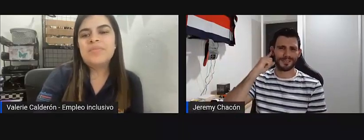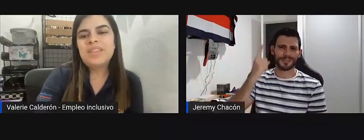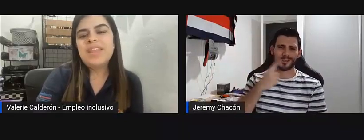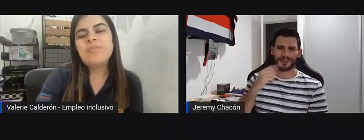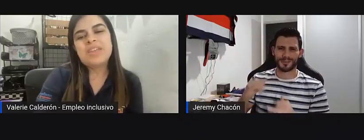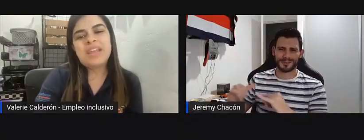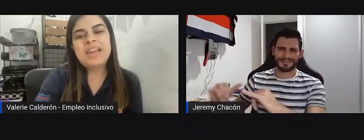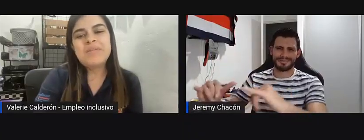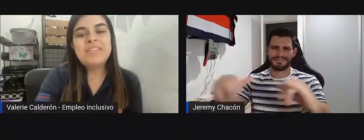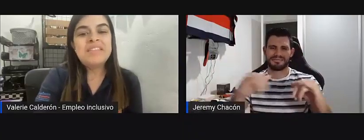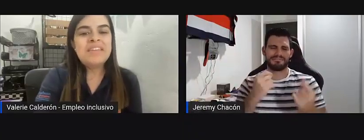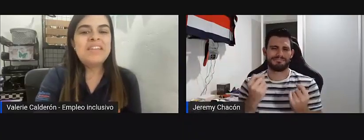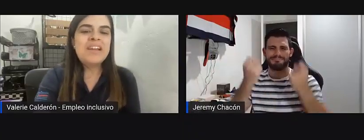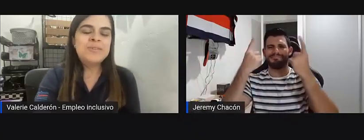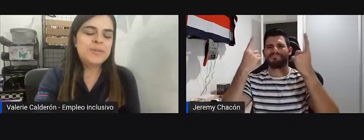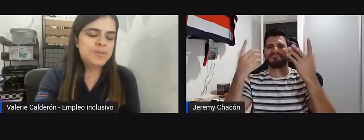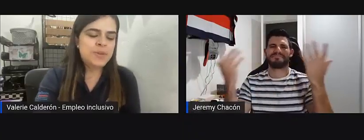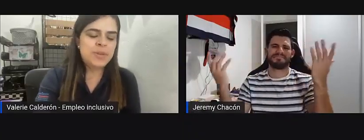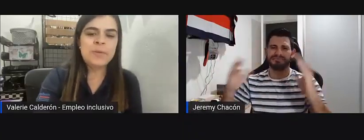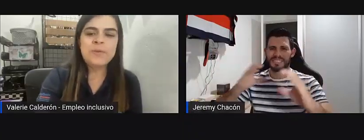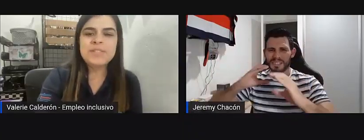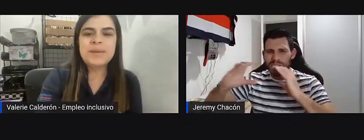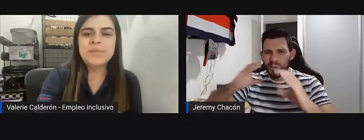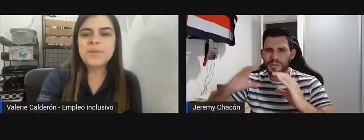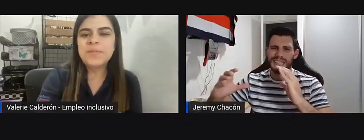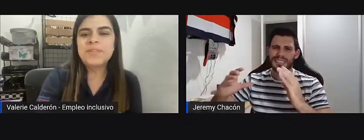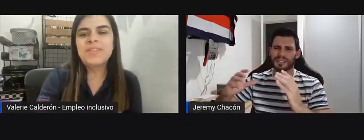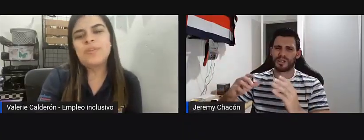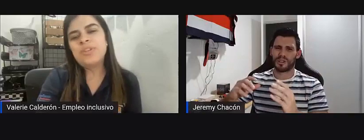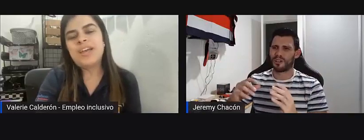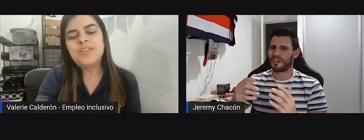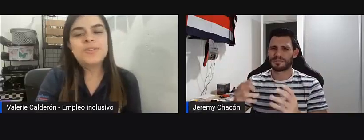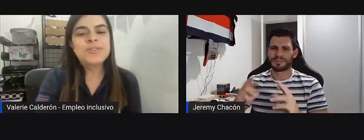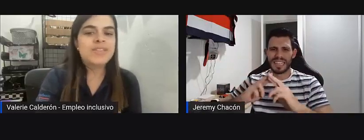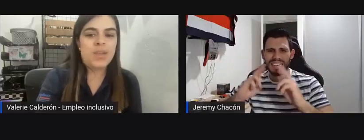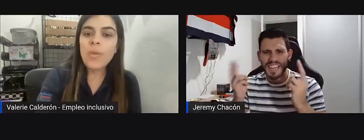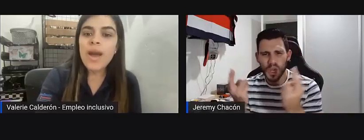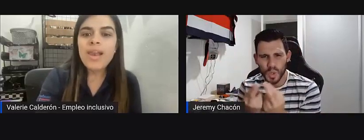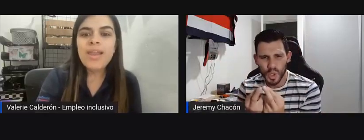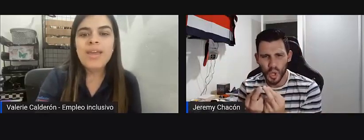Sí porque claramente entienden a los sordos porque todos estamos como comunicándonos entre iguales